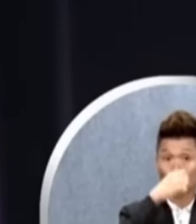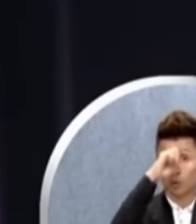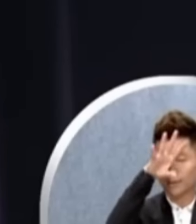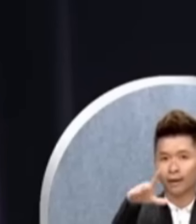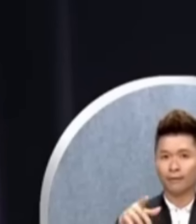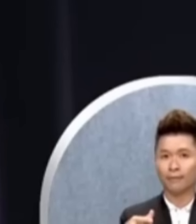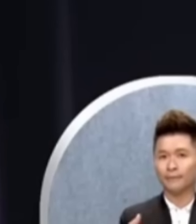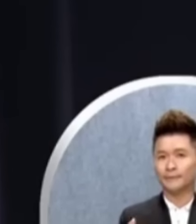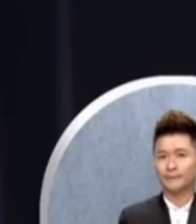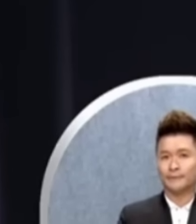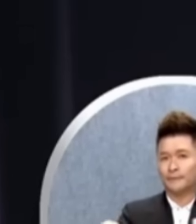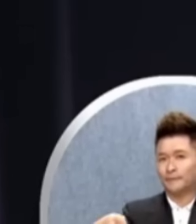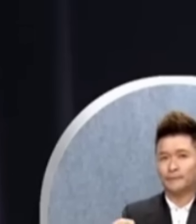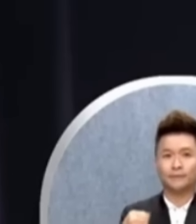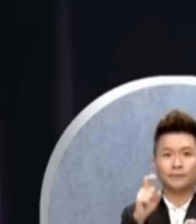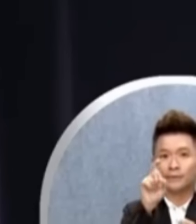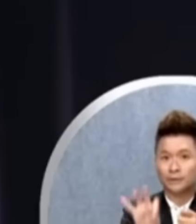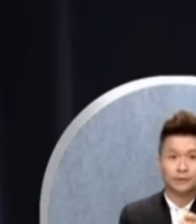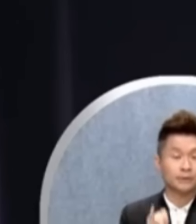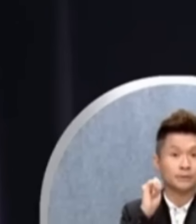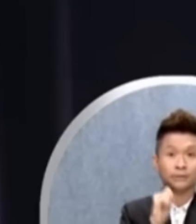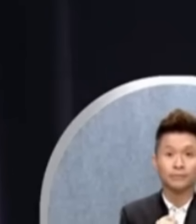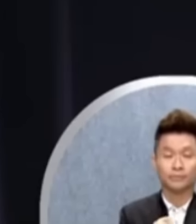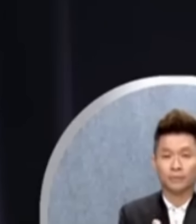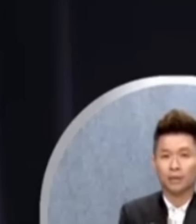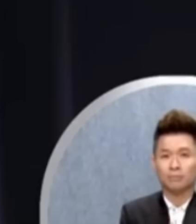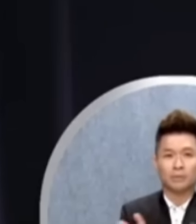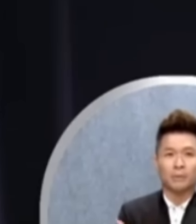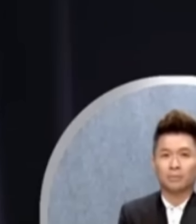我們藍綠這幾10年鬥爭 根本就像螃蟹分不開了